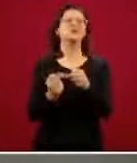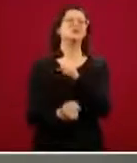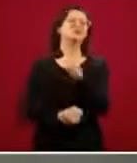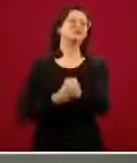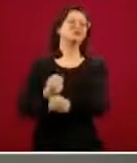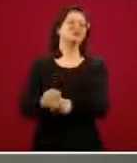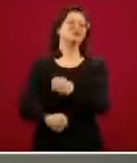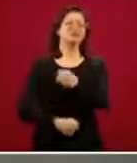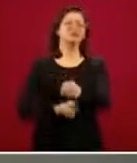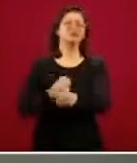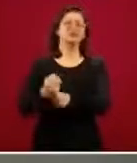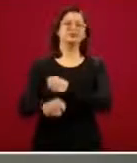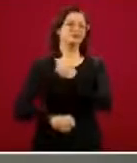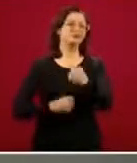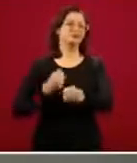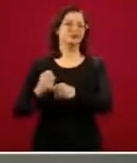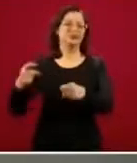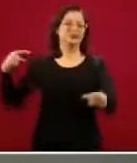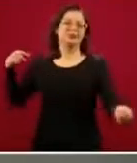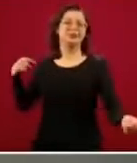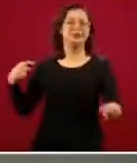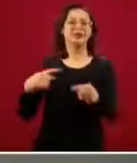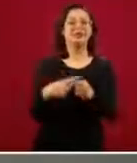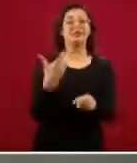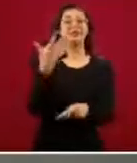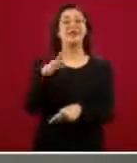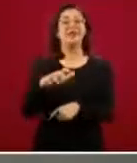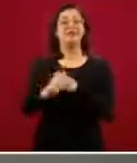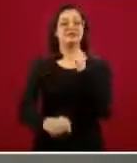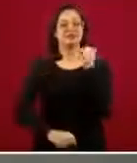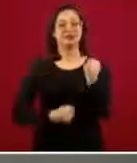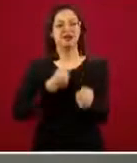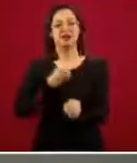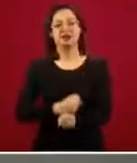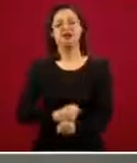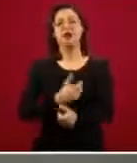que venimos arrastrando de hace más de 10 años y esto evidentemente está generando